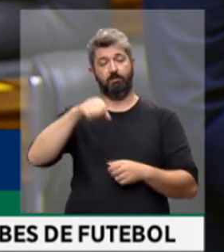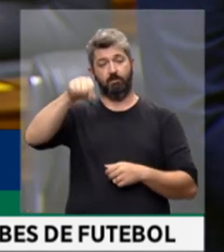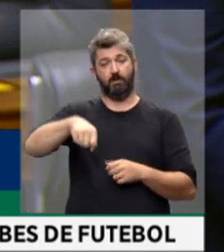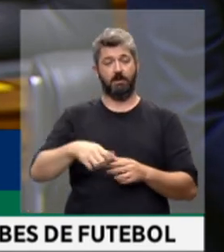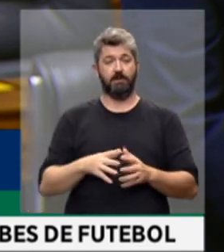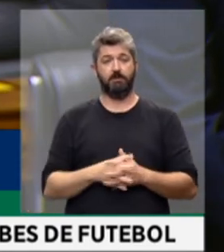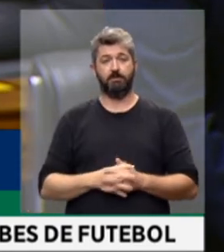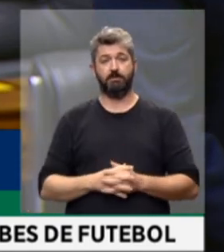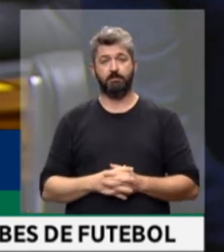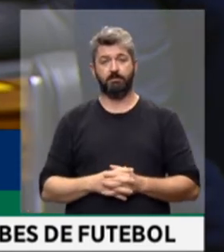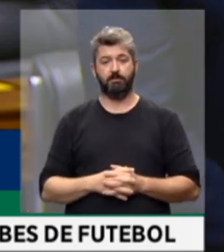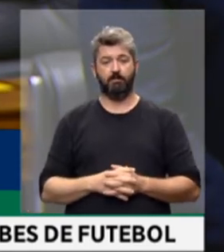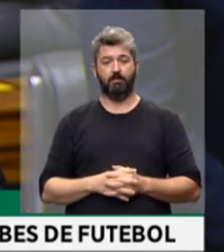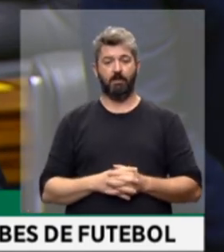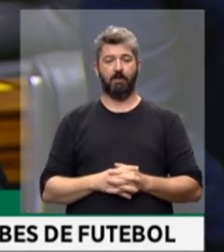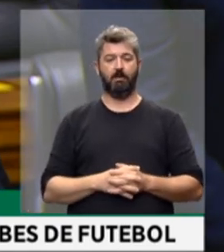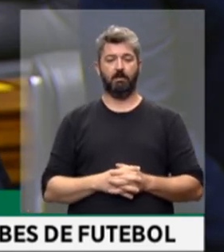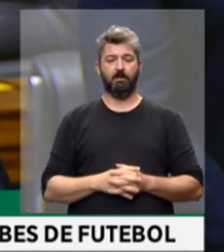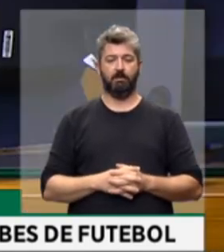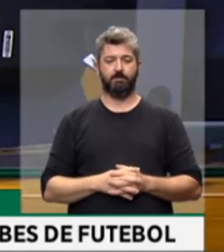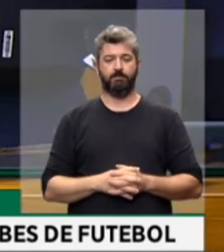É O MEU CLUBE LÁ DO MEU CORAÇÃO. NEM CONTRA O GRÊ